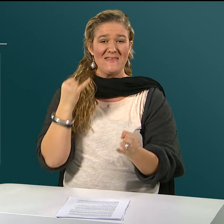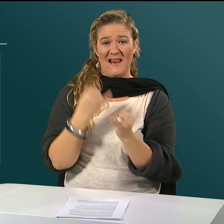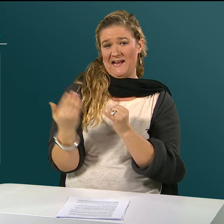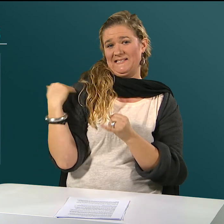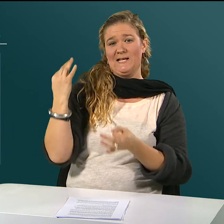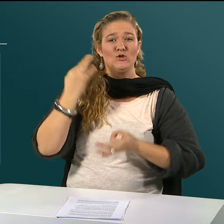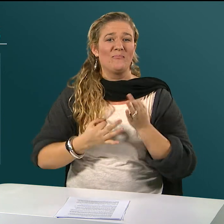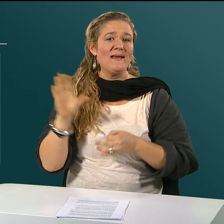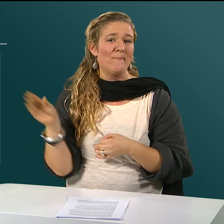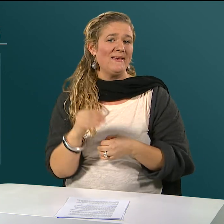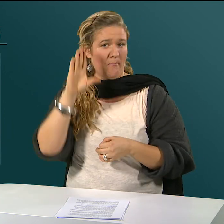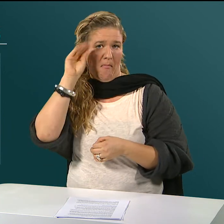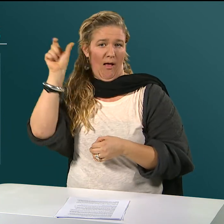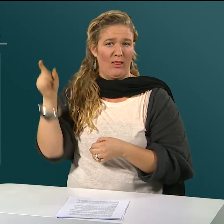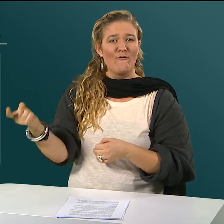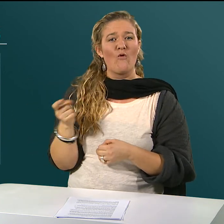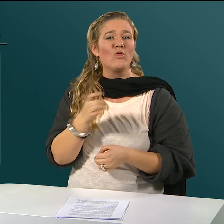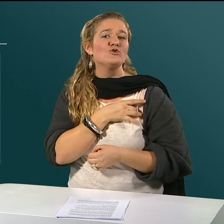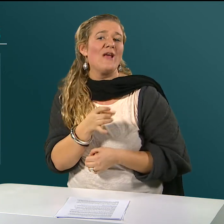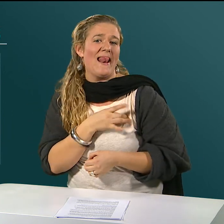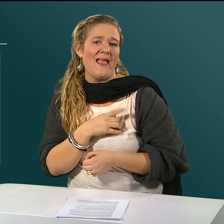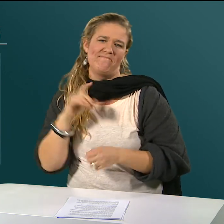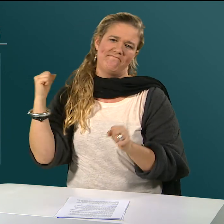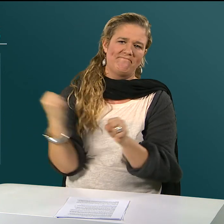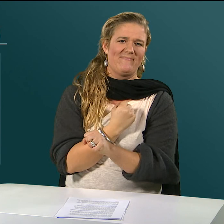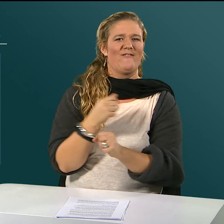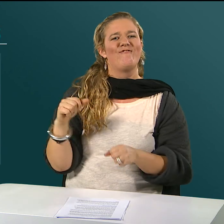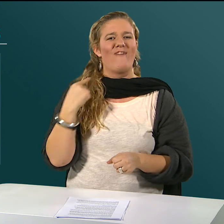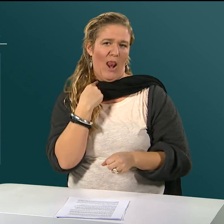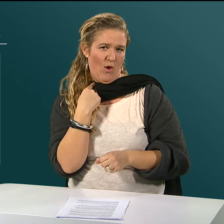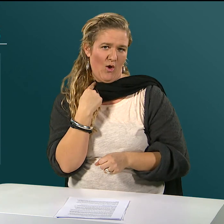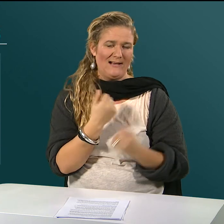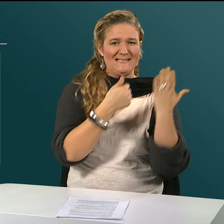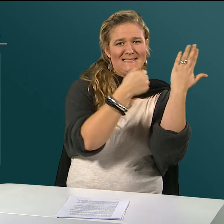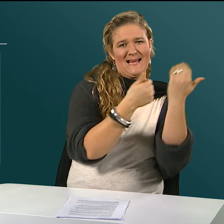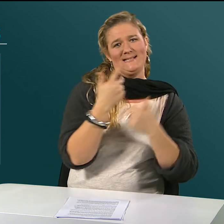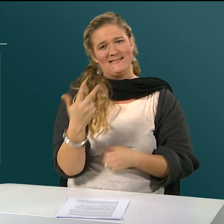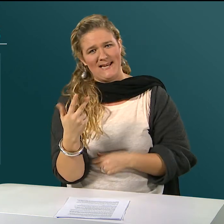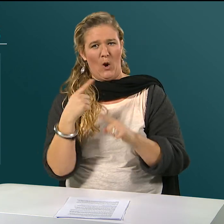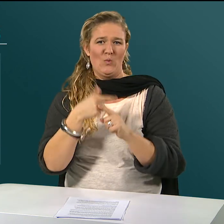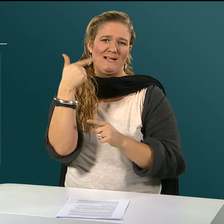Dies passierte ein paar mal beim Spiel gegen den Chilenen Christian Garin.